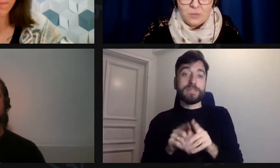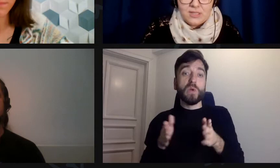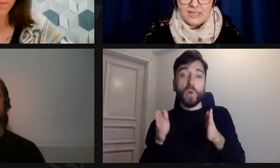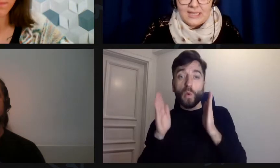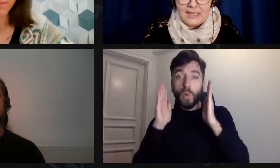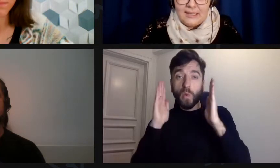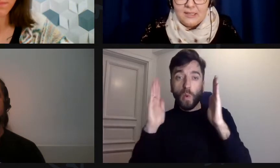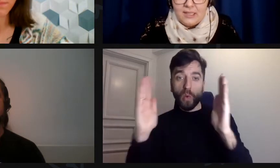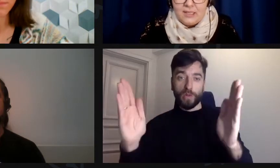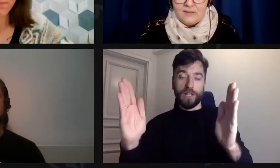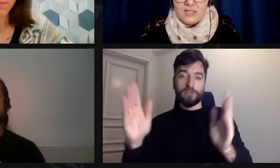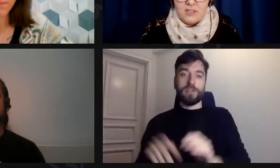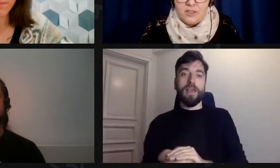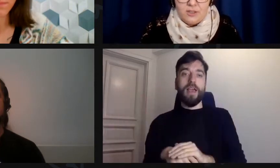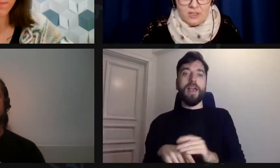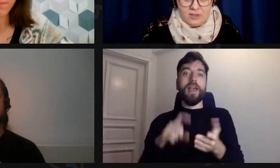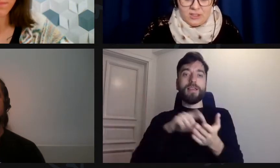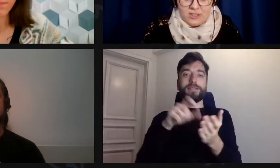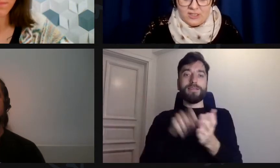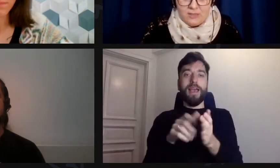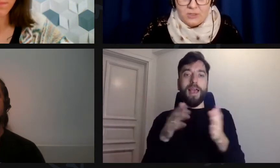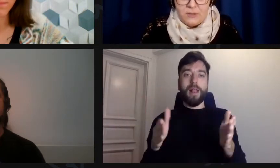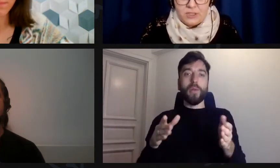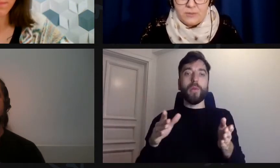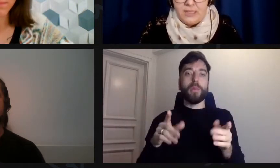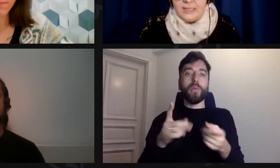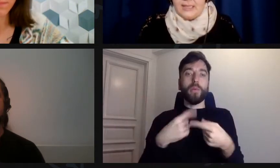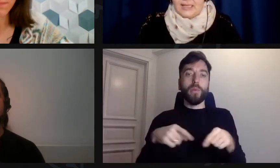puste sale w zależności od tego z kim ćwiczymy.